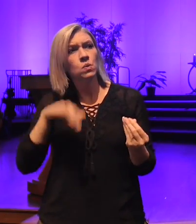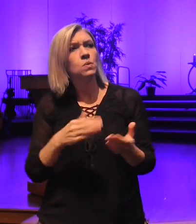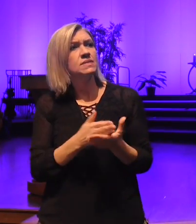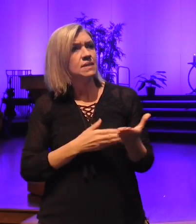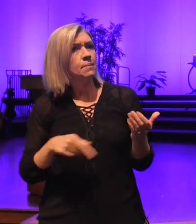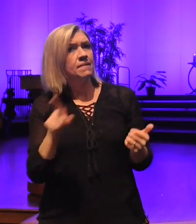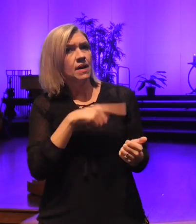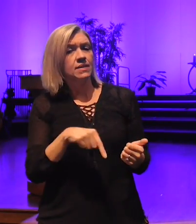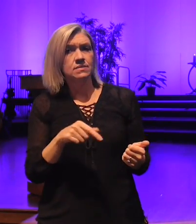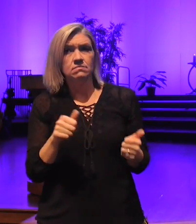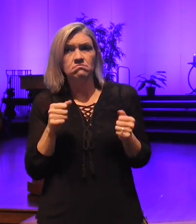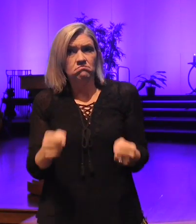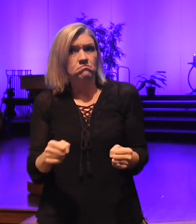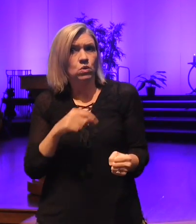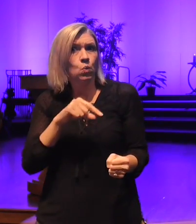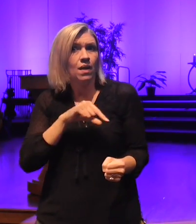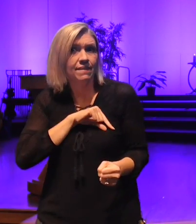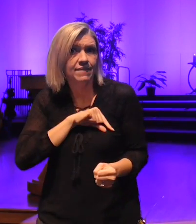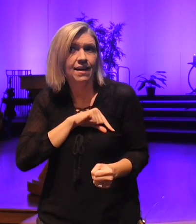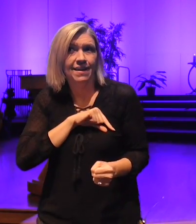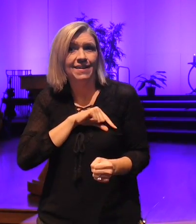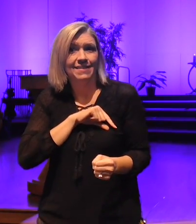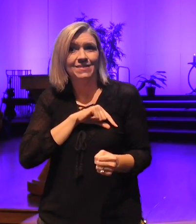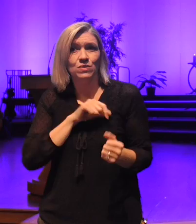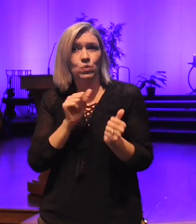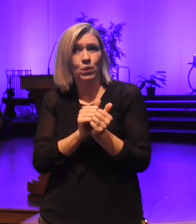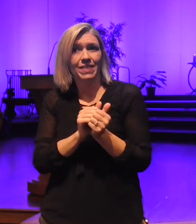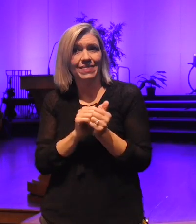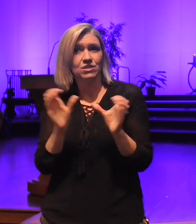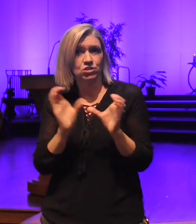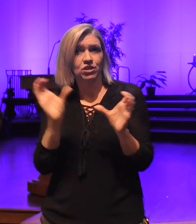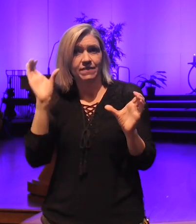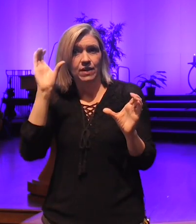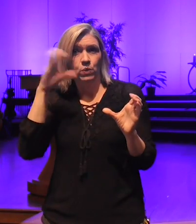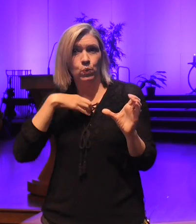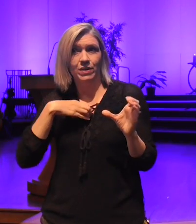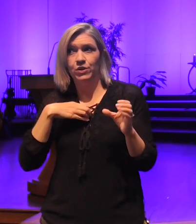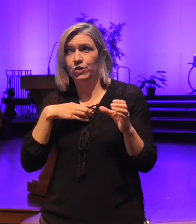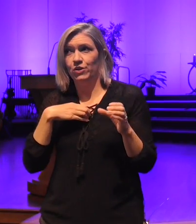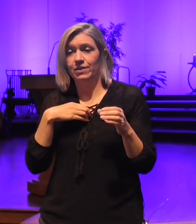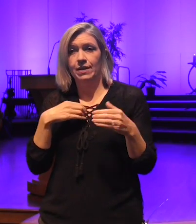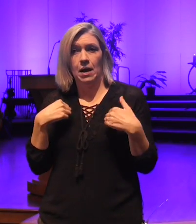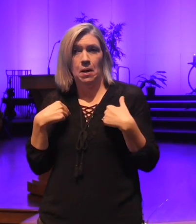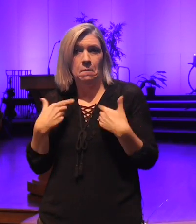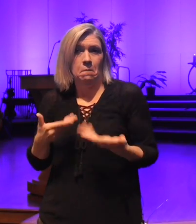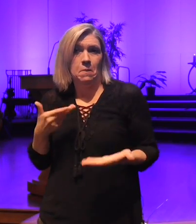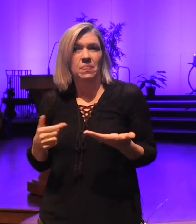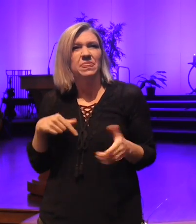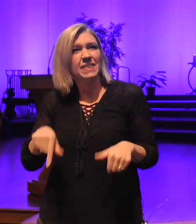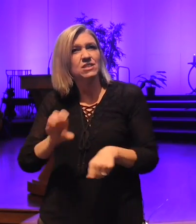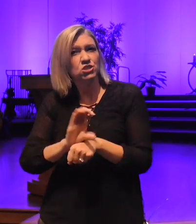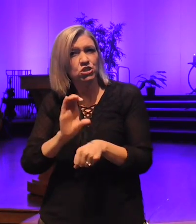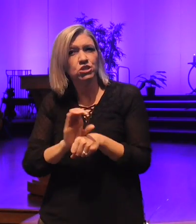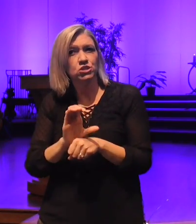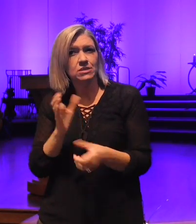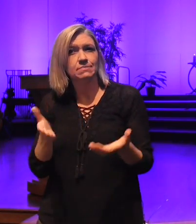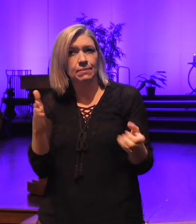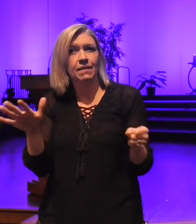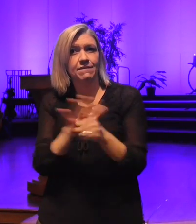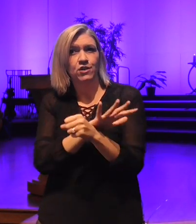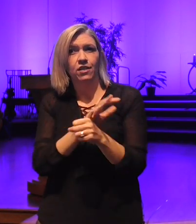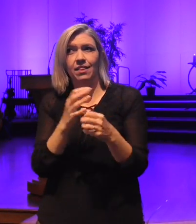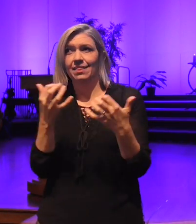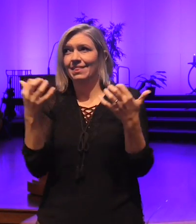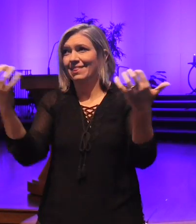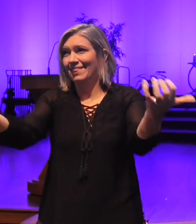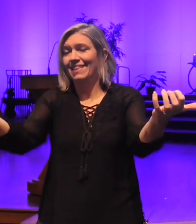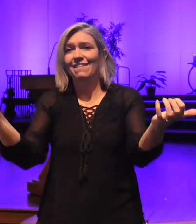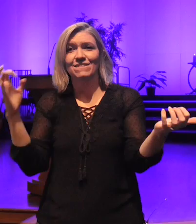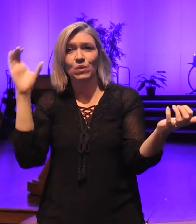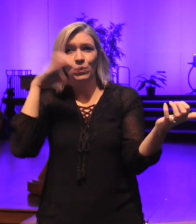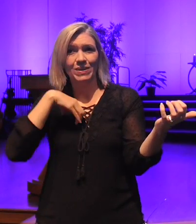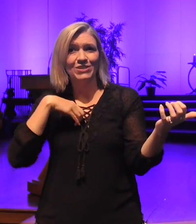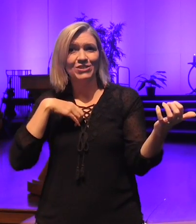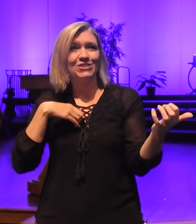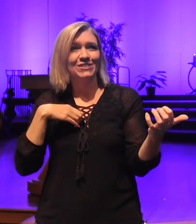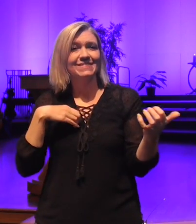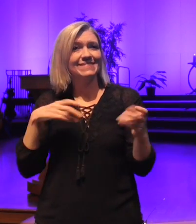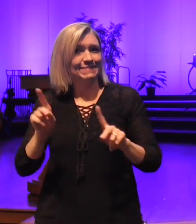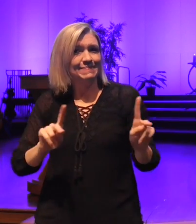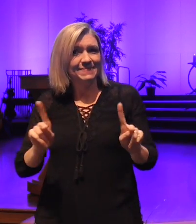en esa capacidad como bichos raros certificados. Creo que nuestra iglesia está bastante llena de nosotros de una